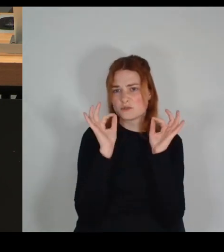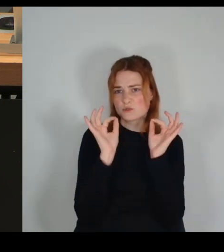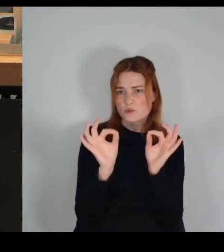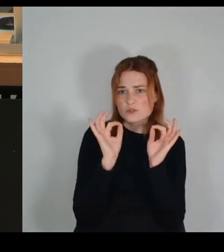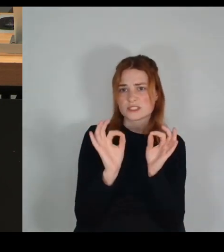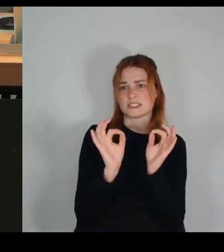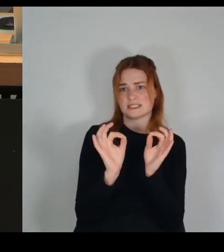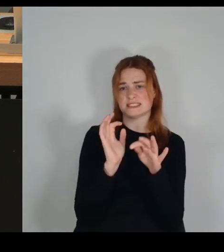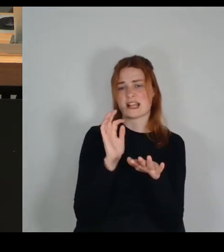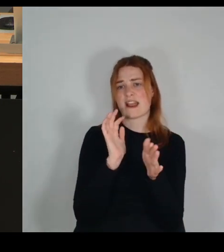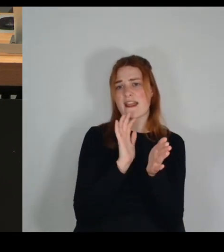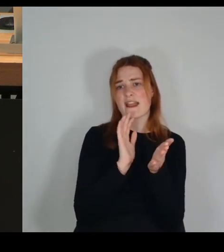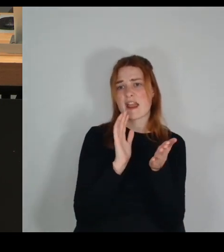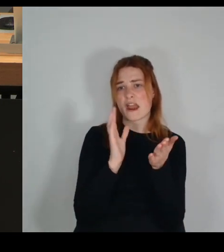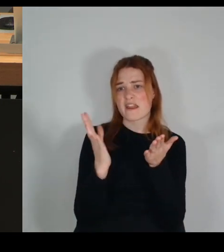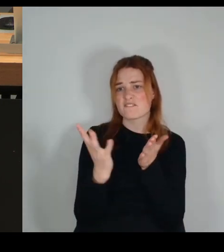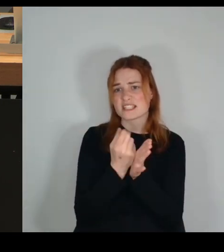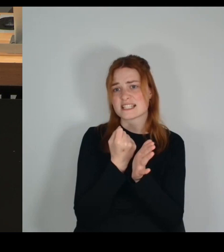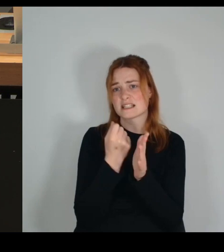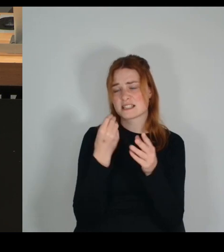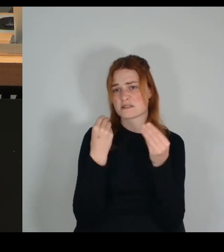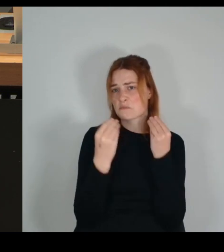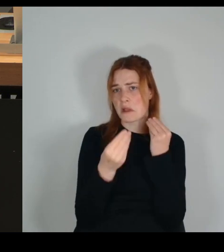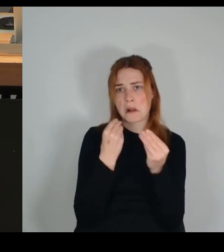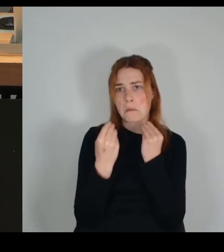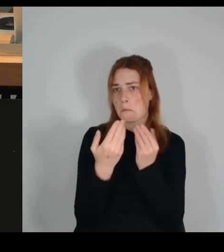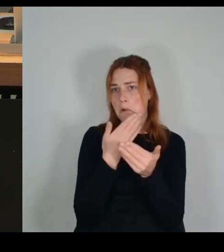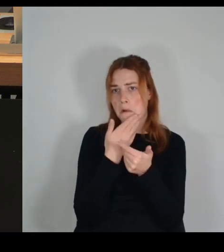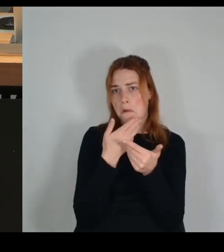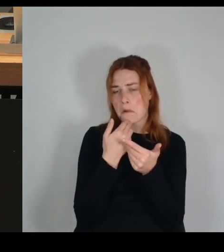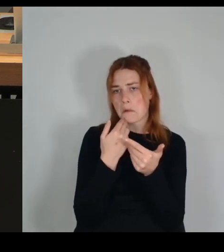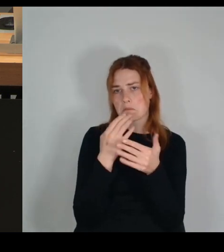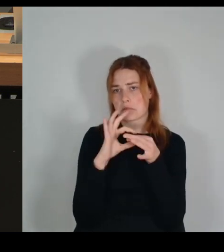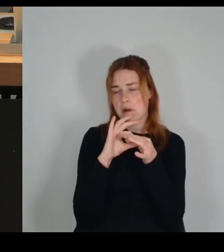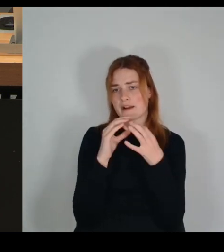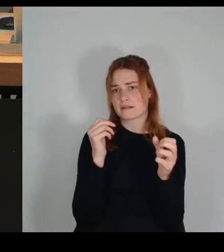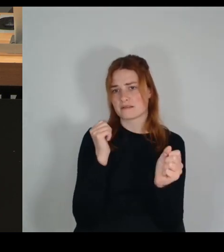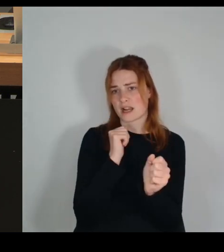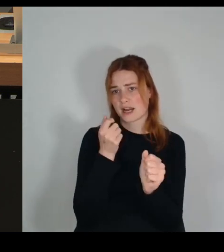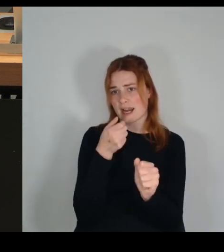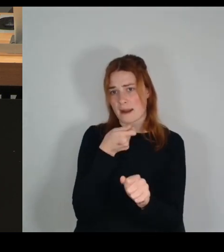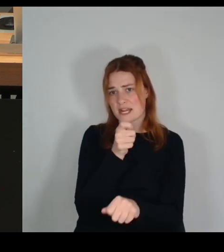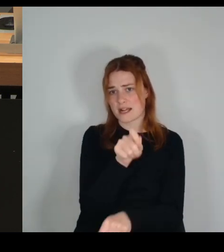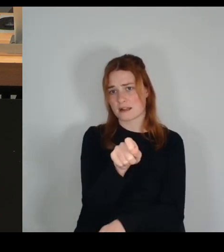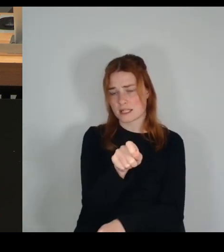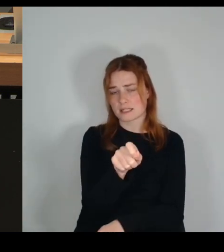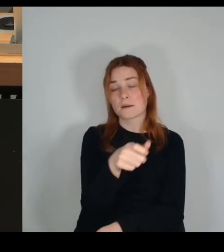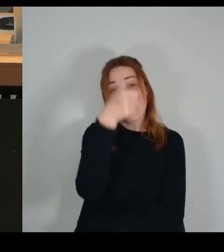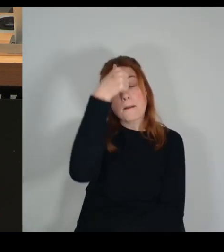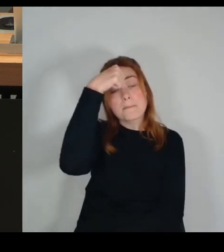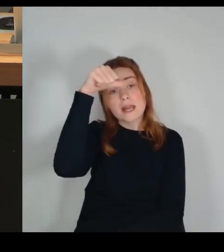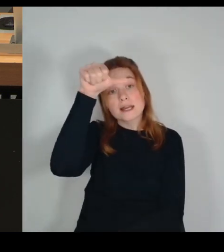Es handelt sich in einem Stadtstaat wie Berlin ohne eine unmittelbare Grenznähe oder klassische Transitstrecken bei der